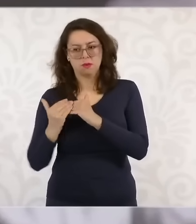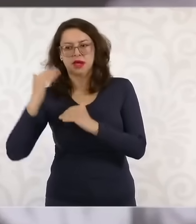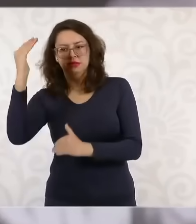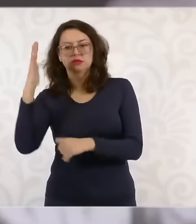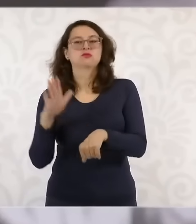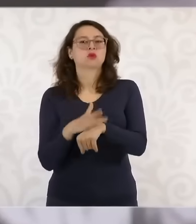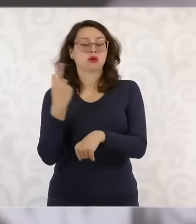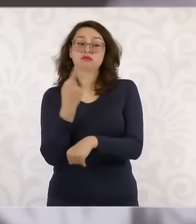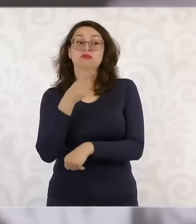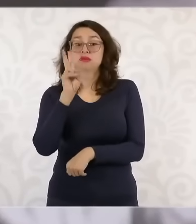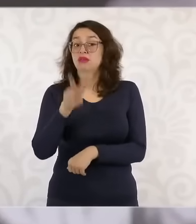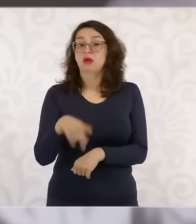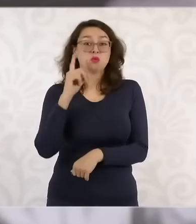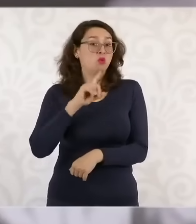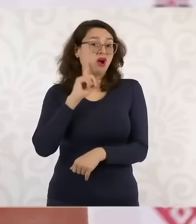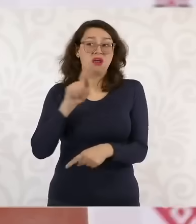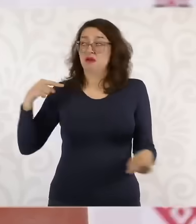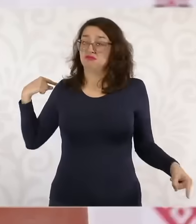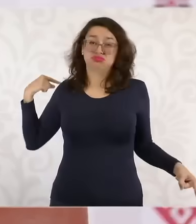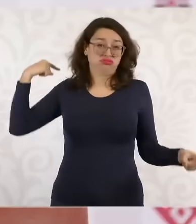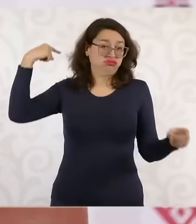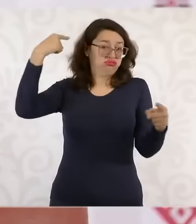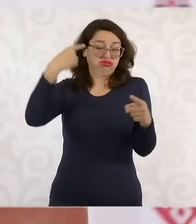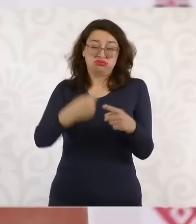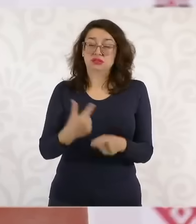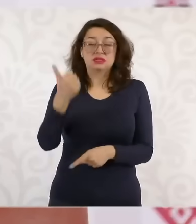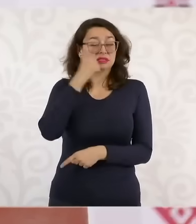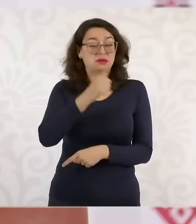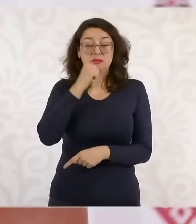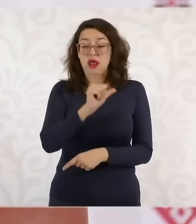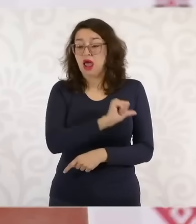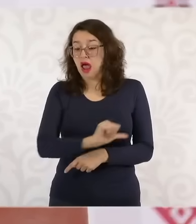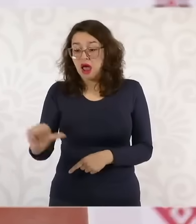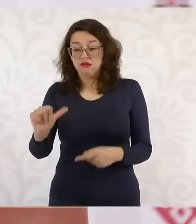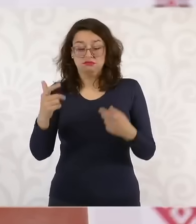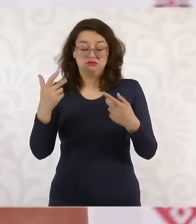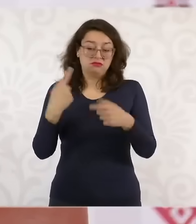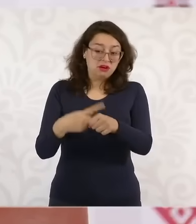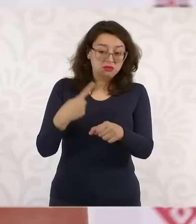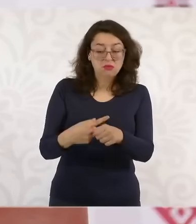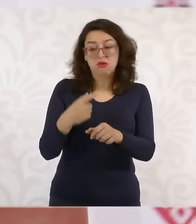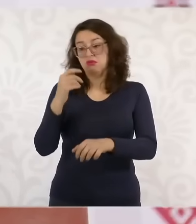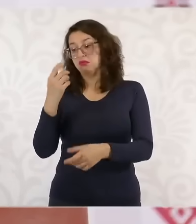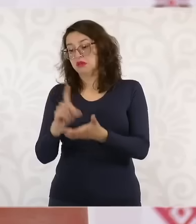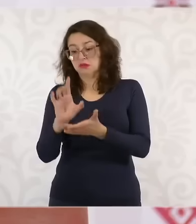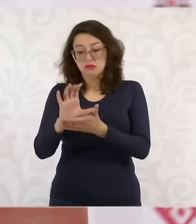a lo largo de su vida. Eh, la pensión de adulto mayor, la pensión para personas con discapacidad.